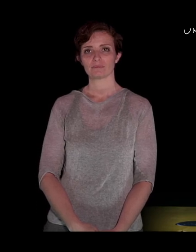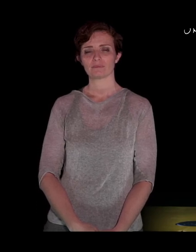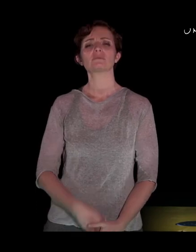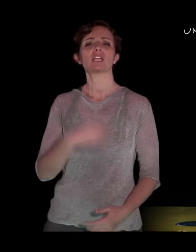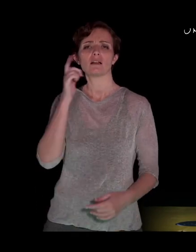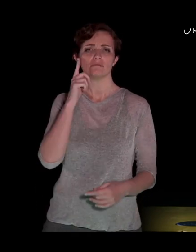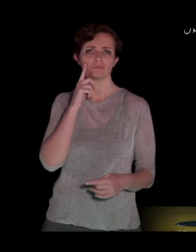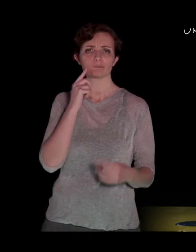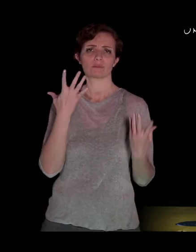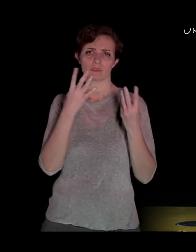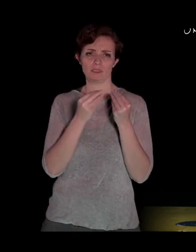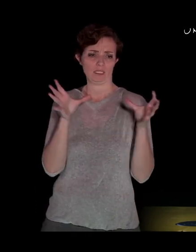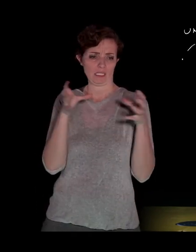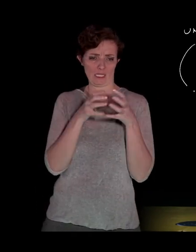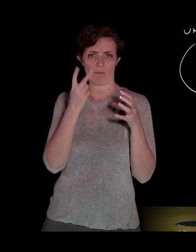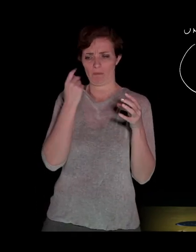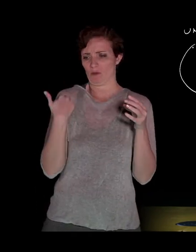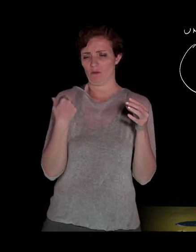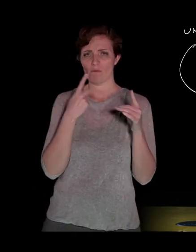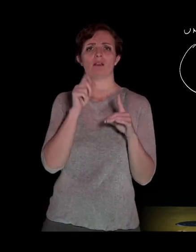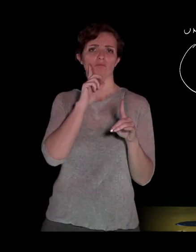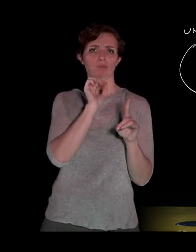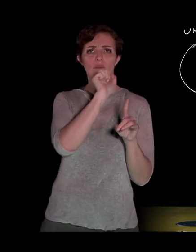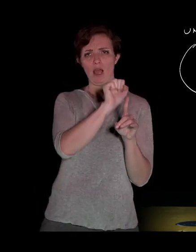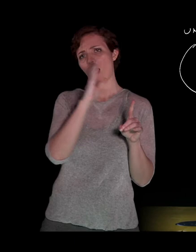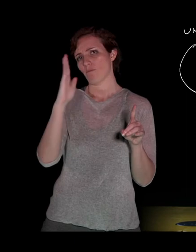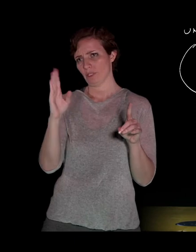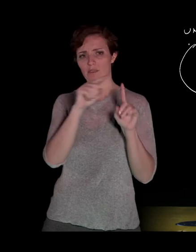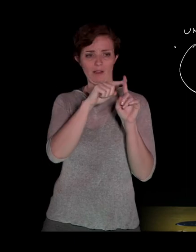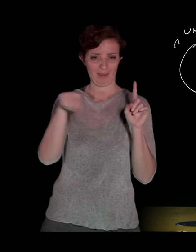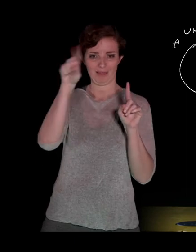Consideriamo sempre gli stessi insiemi visti in precedenza, quindi l'insieme 'A' e l'insieme 'B'.